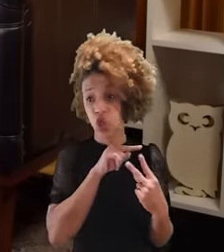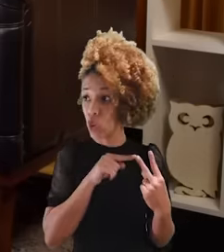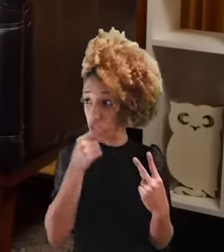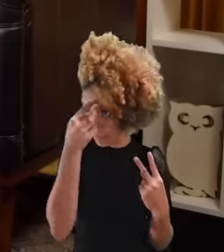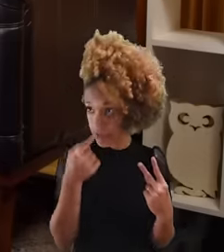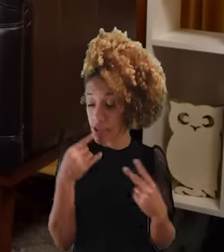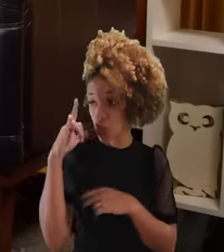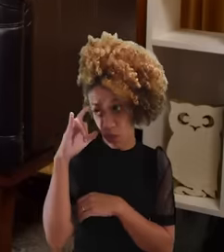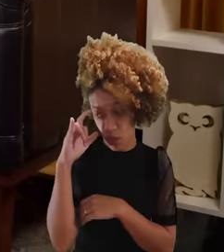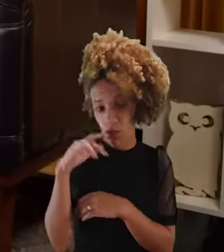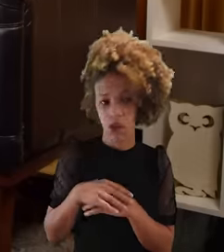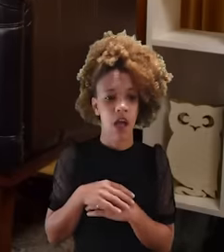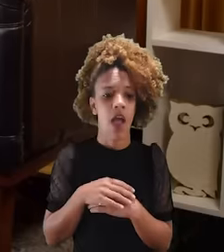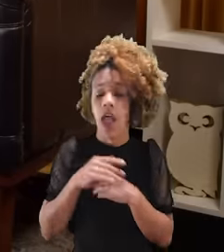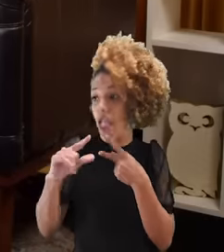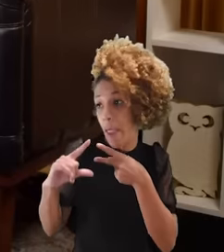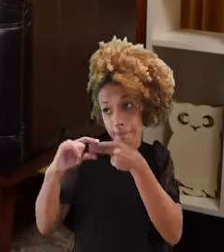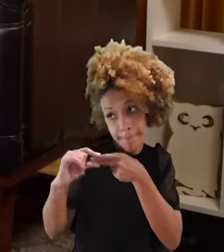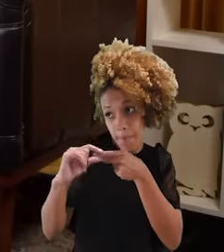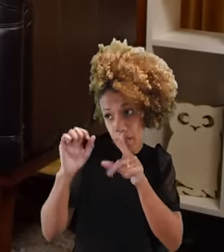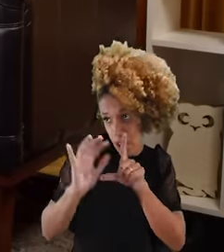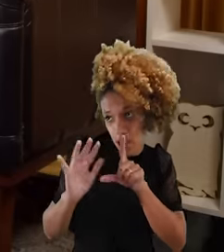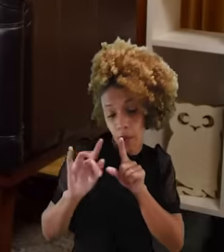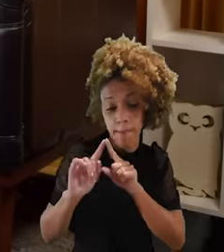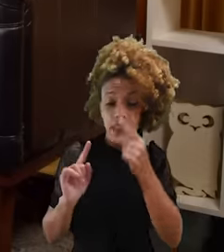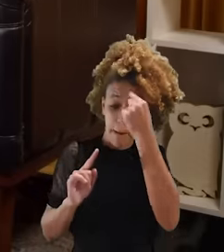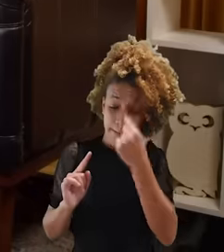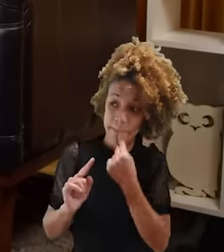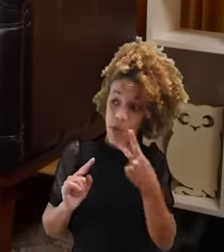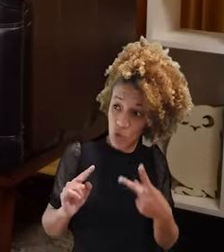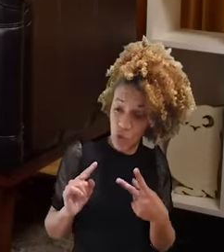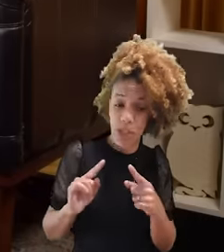Instagram então é o mesmo a mesma plataforma são dois perfis cada um gerido por uma pess sou